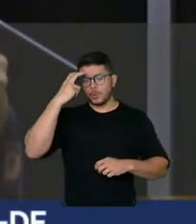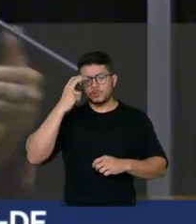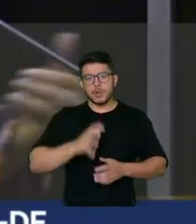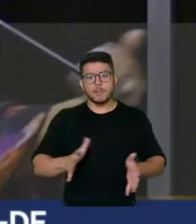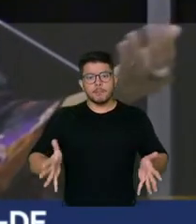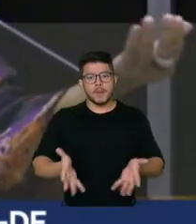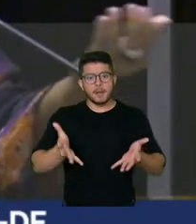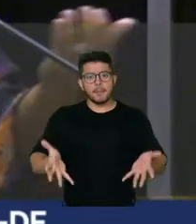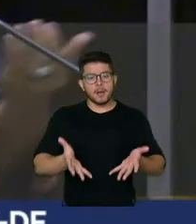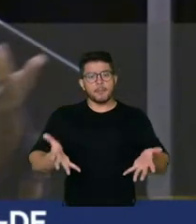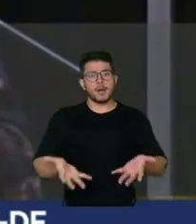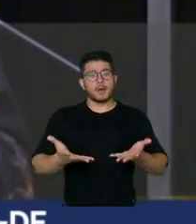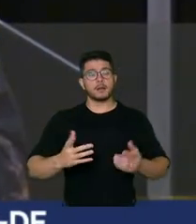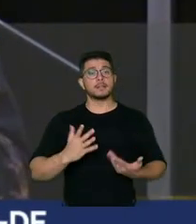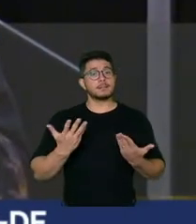ASSEGURA UMA POLÍTICA PERMANENTE DE FORMATO A